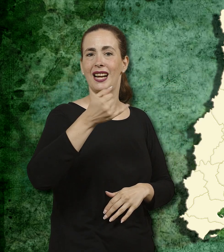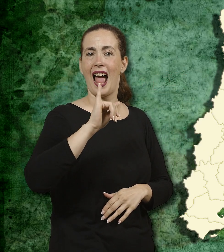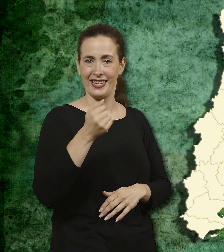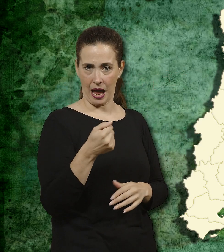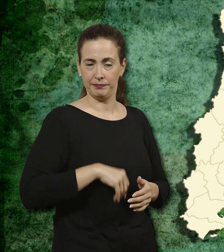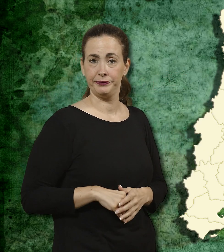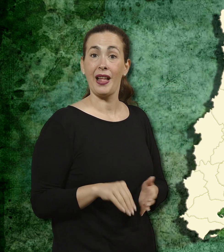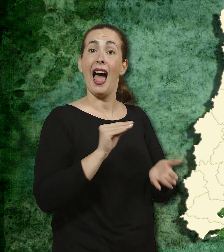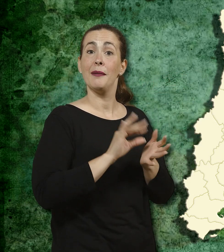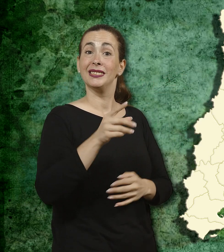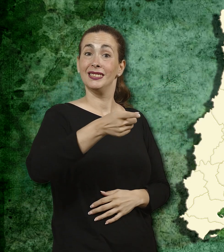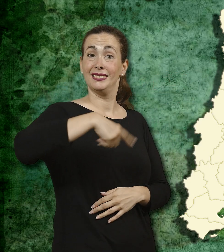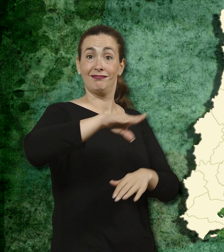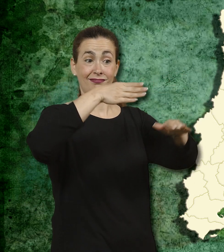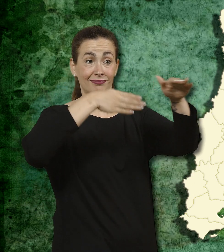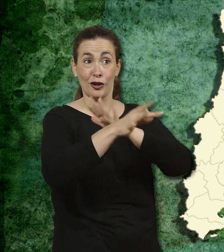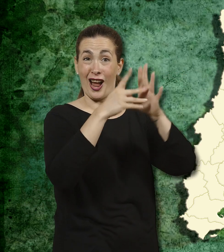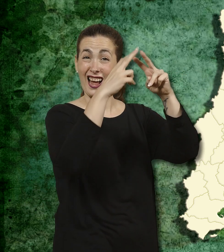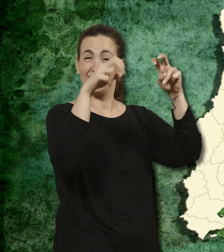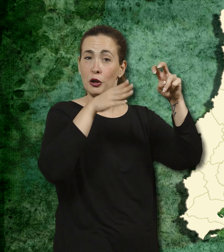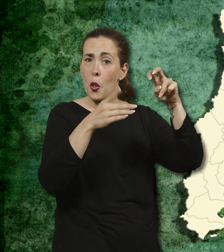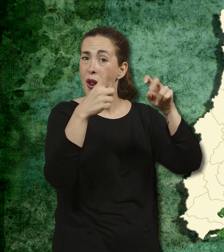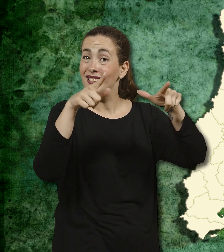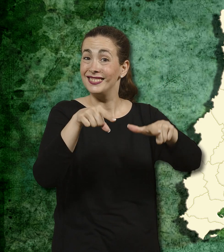i una visita a les seves instal·lacions permet fer-se una idea